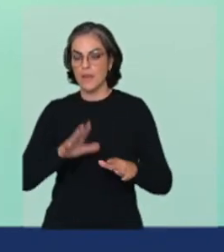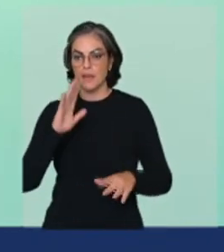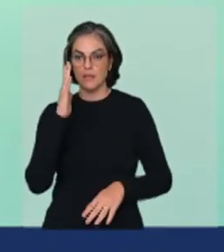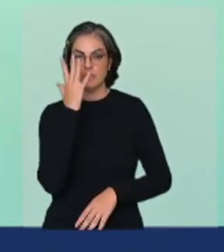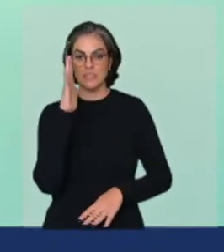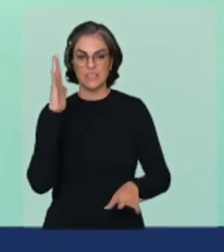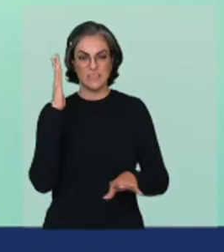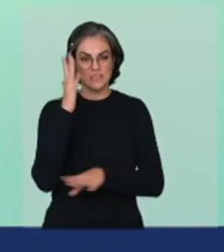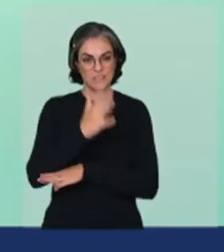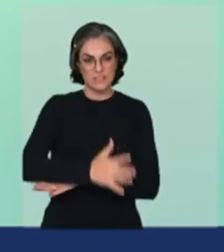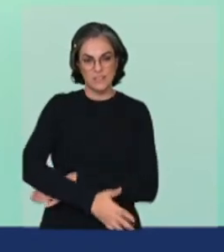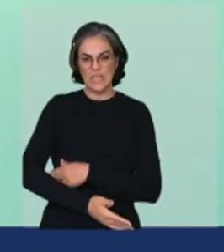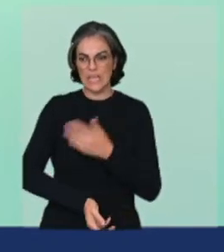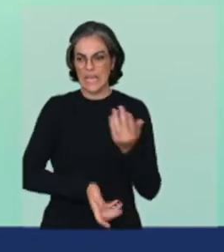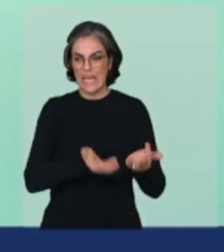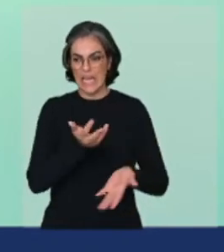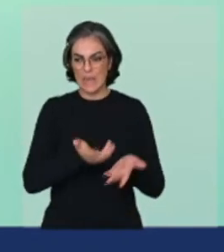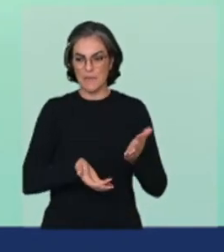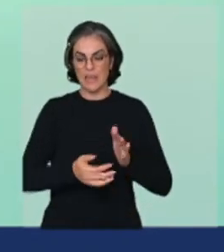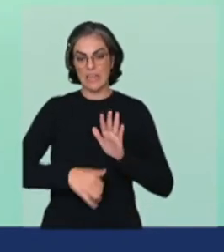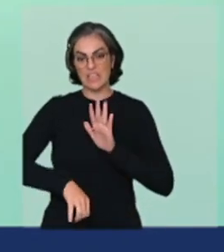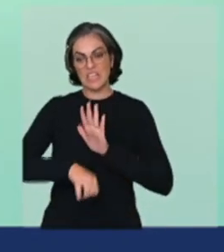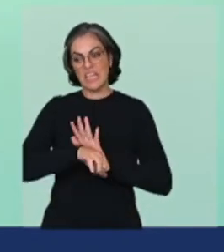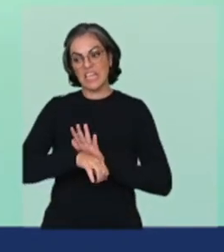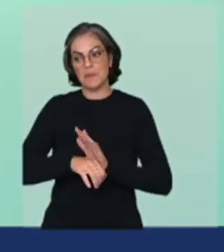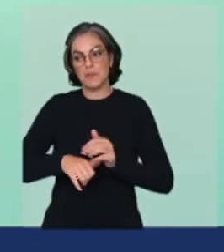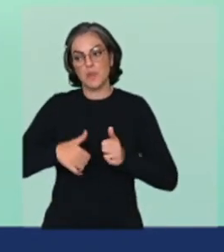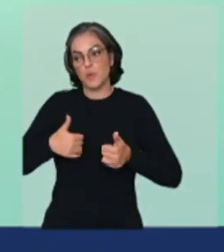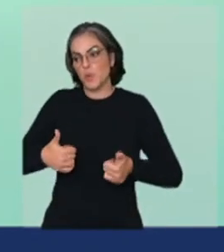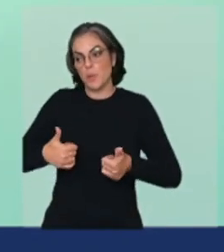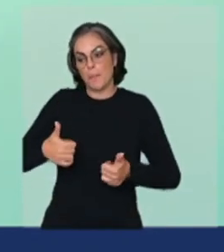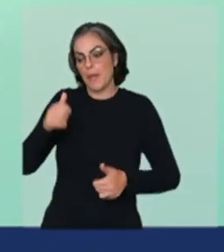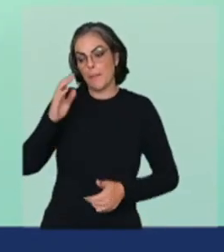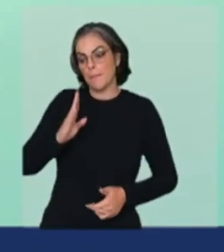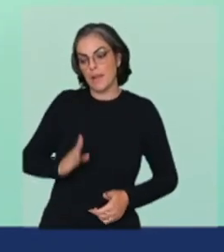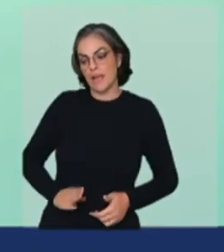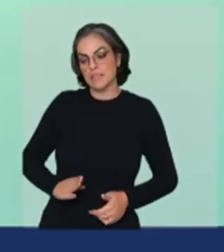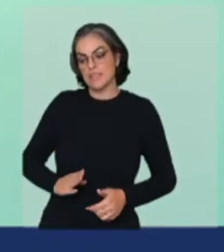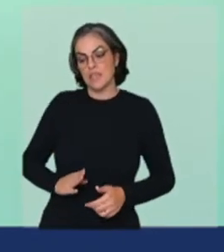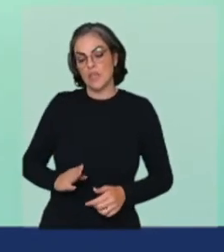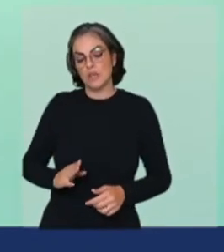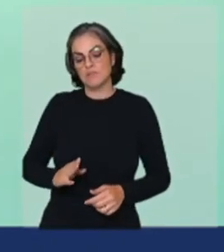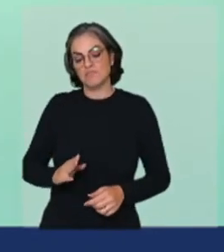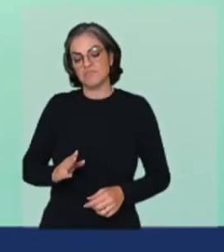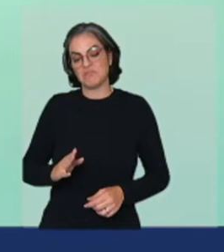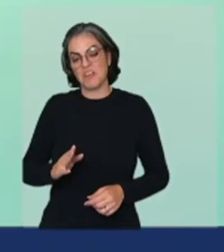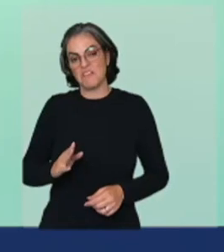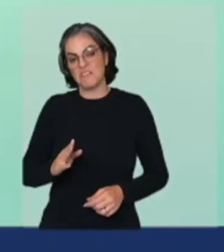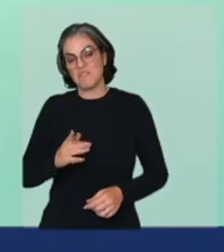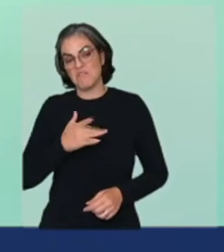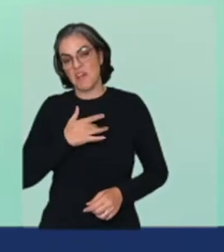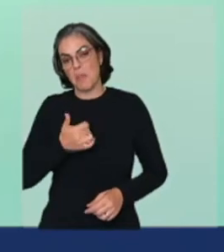AMBIENTAL, COM DESMATAMENTO E QUEIMADAS RECORDES, O CRIME COMPENSA NO BRASIL, PRINCIPALMENTE OS GRANDES LADRÕES DE TERRAS PÚBLICAS